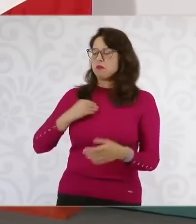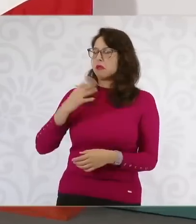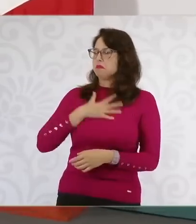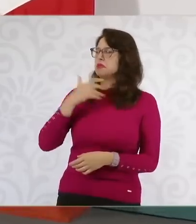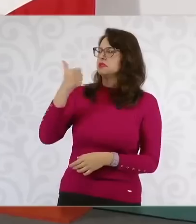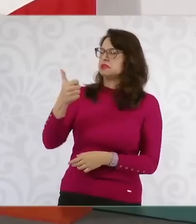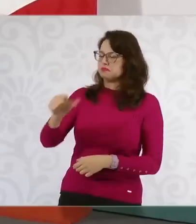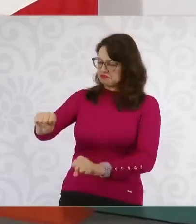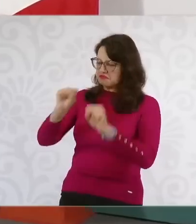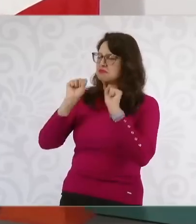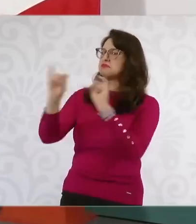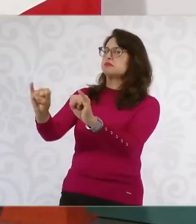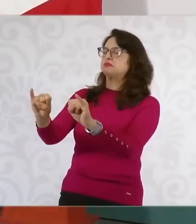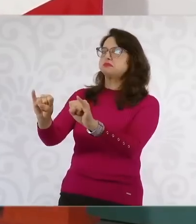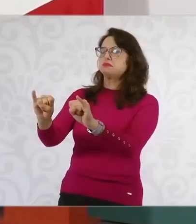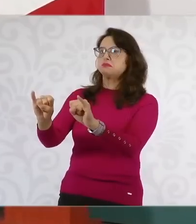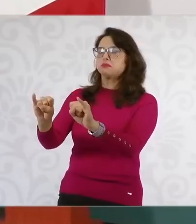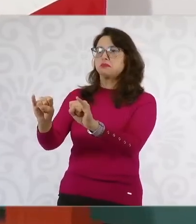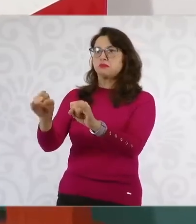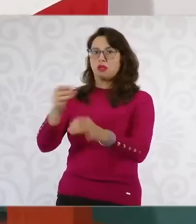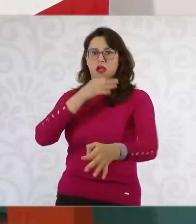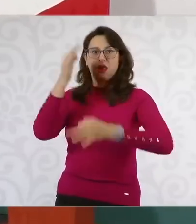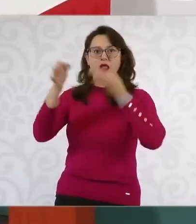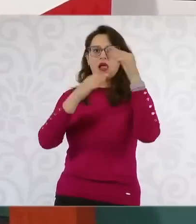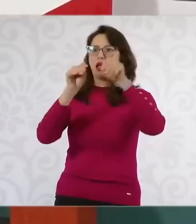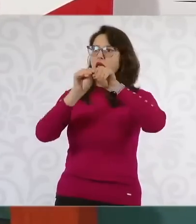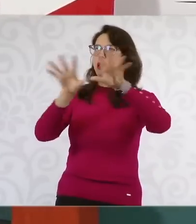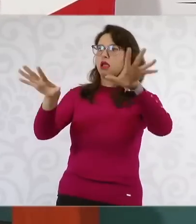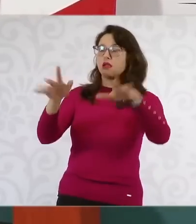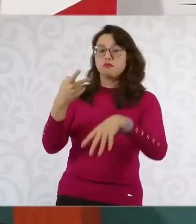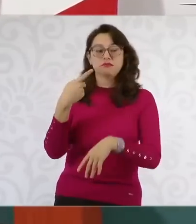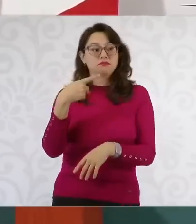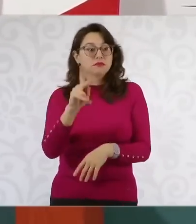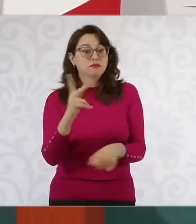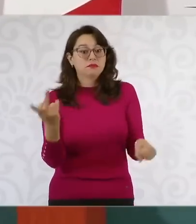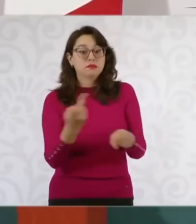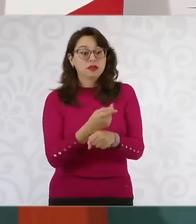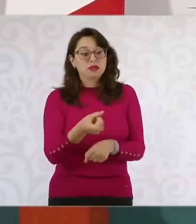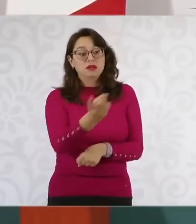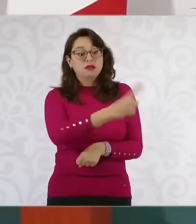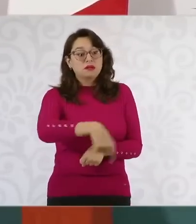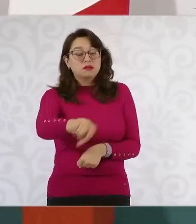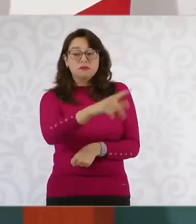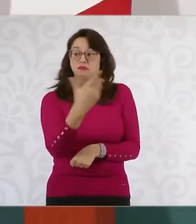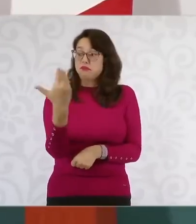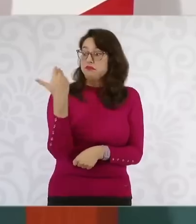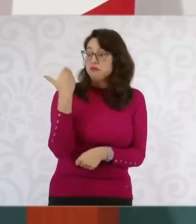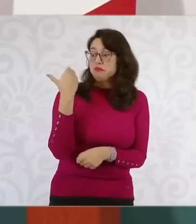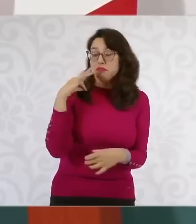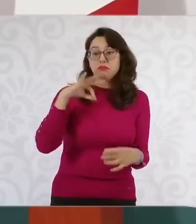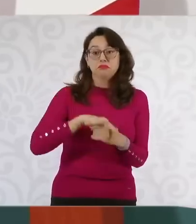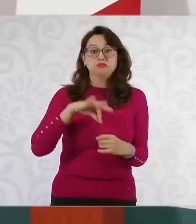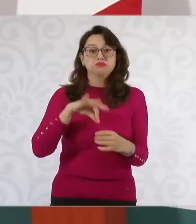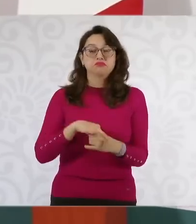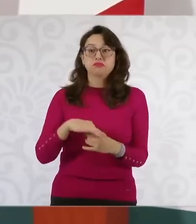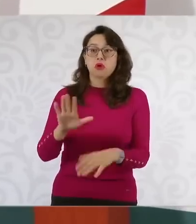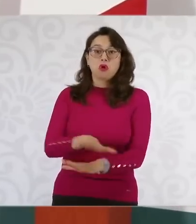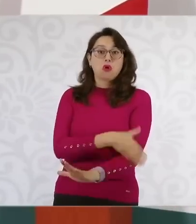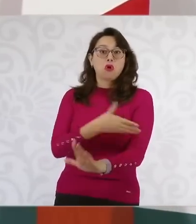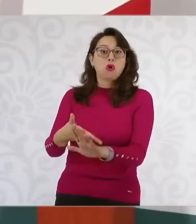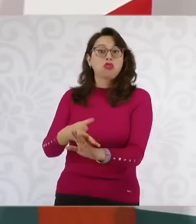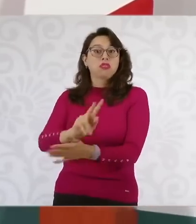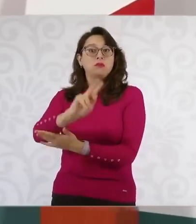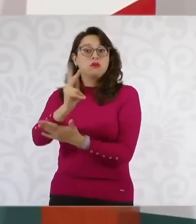contra de los programas de bienestar recién la reforma constitucional que hace derechos